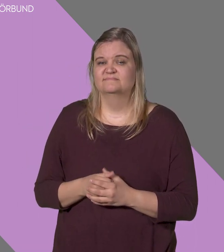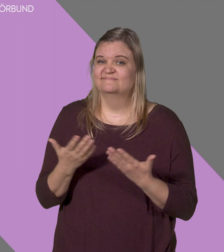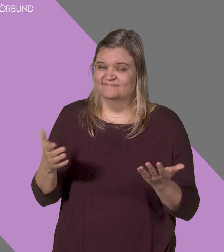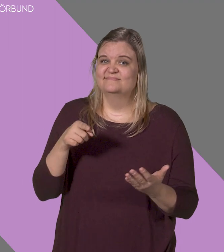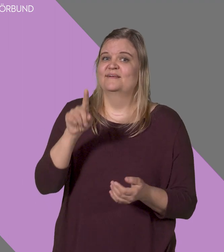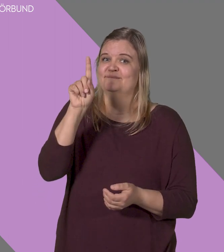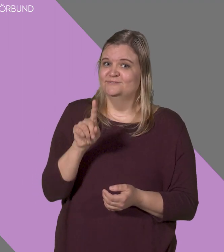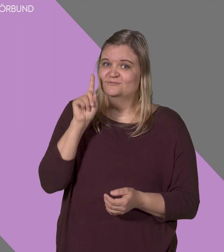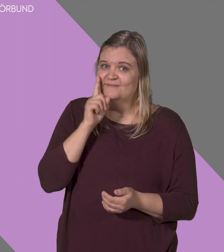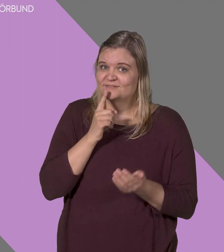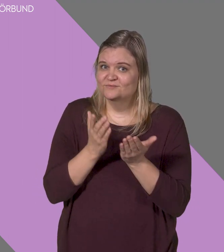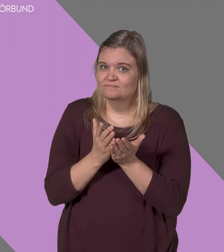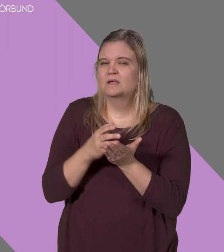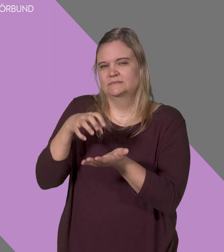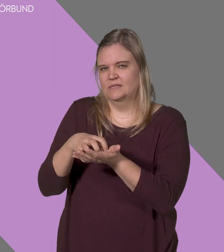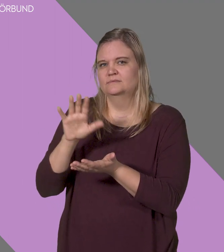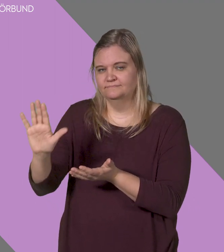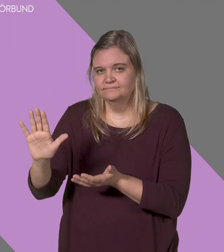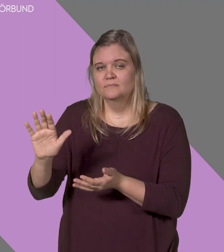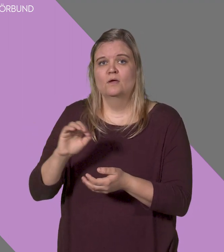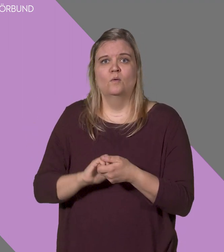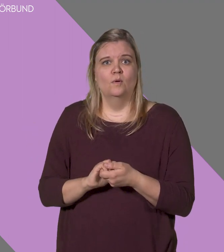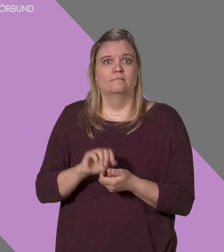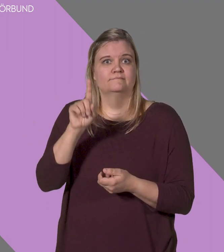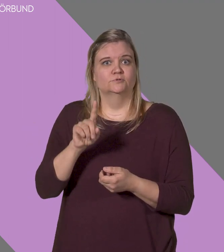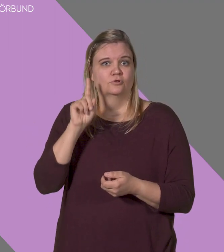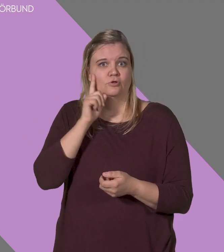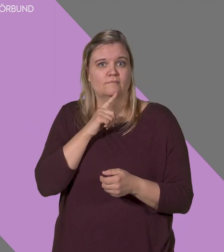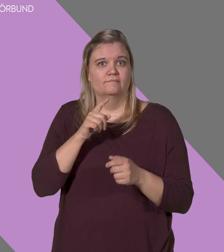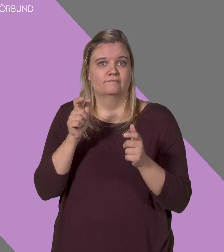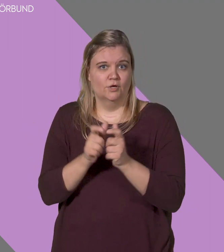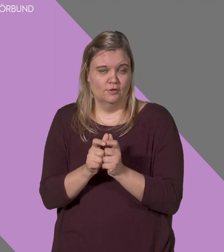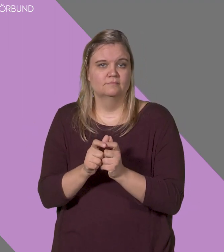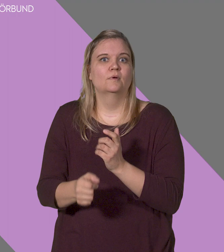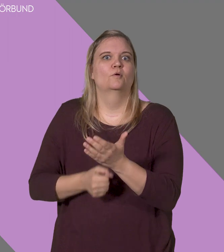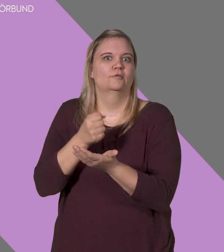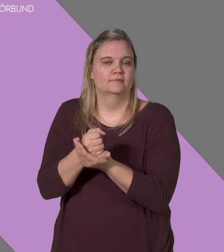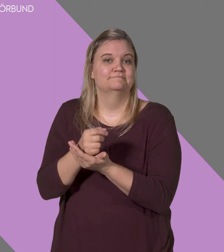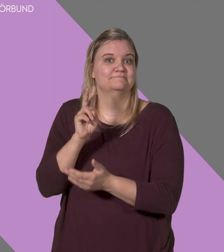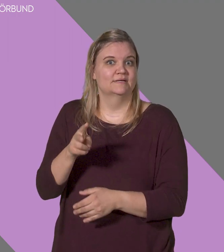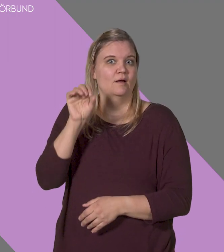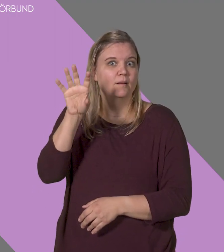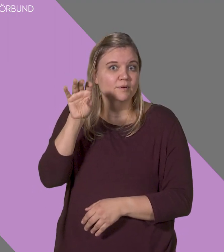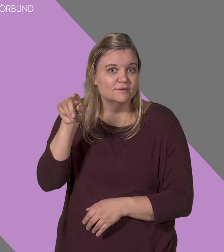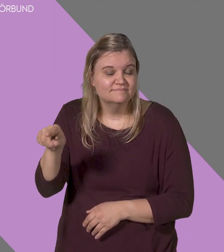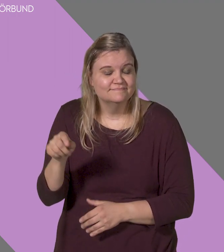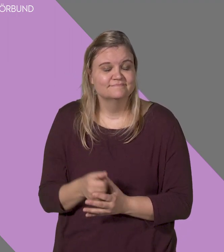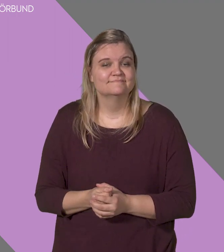den första statliga dövskolan och den första dövföreningen grundades i staden.